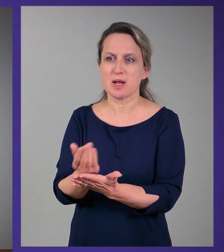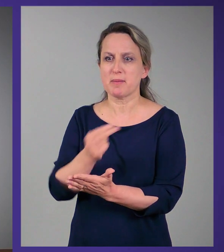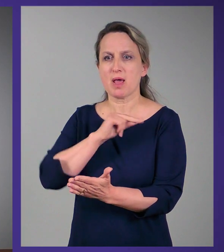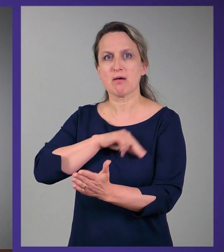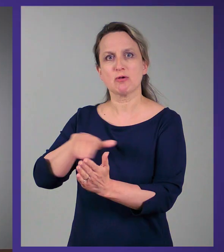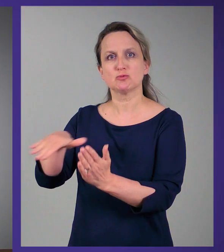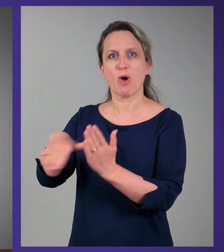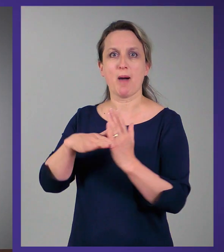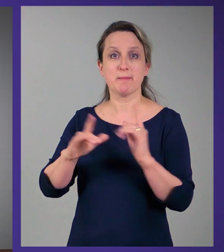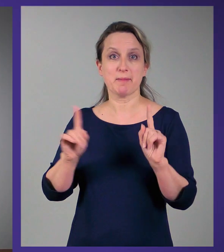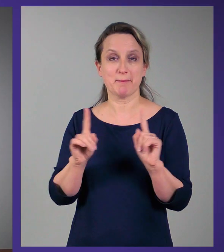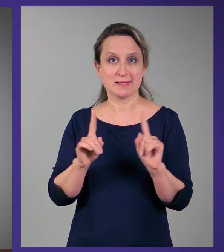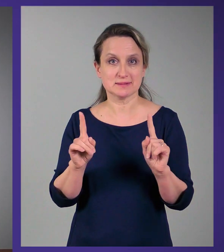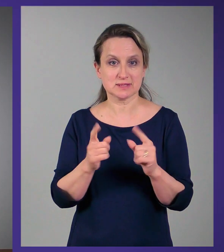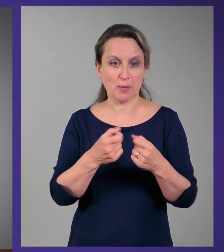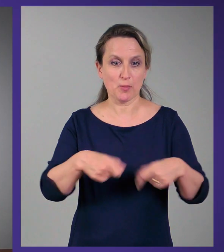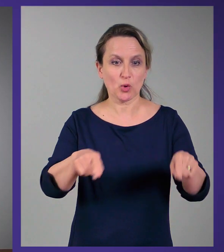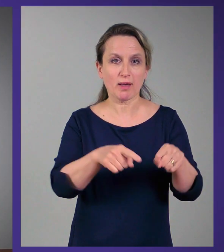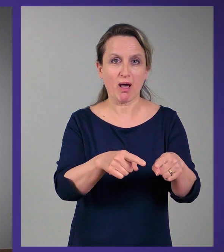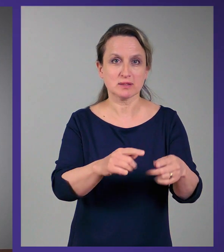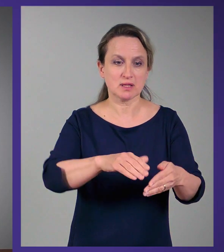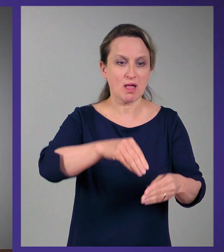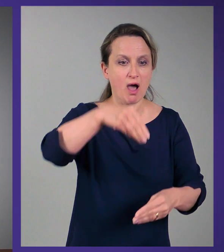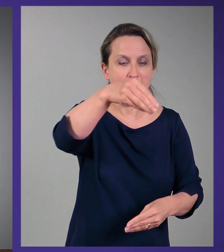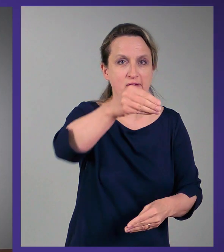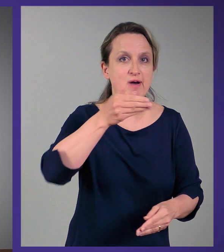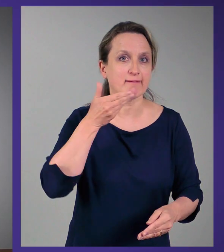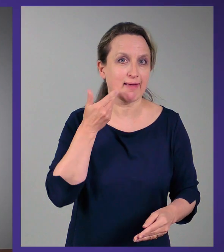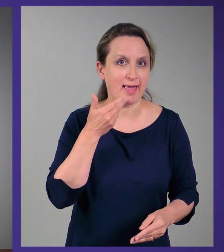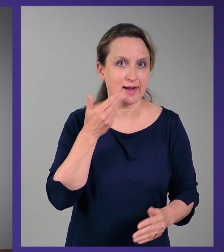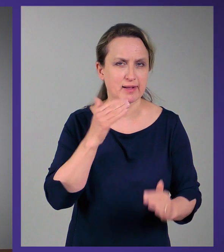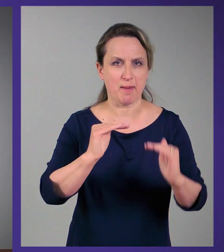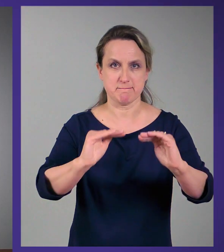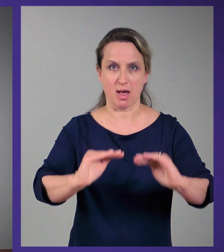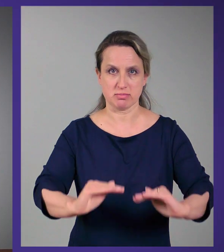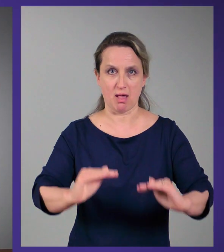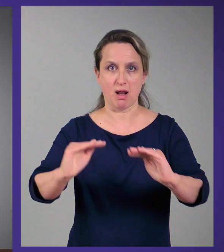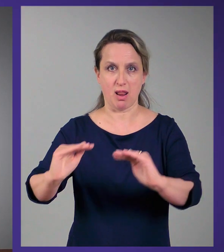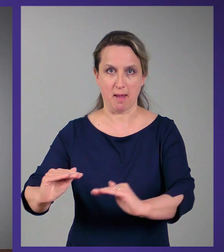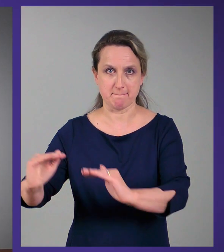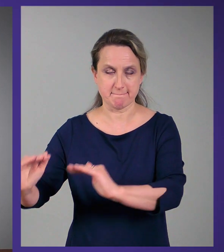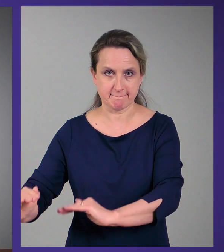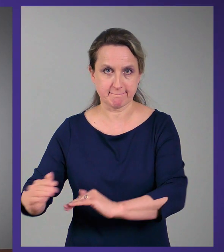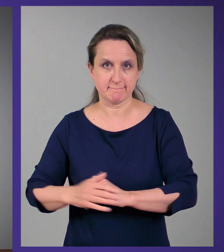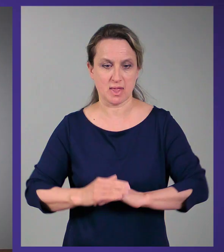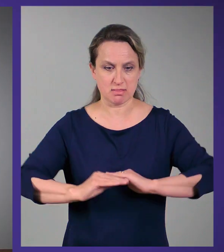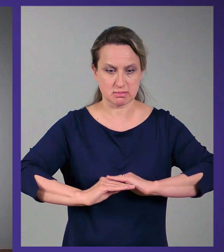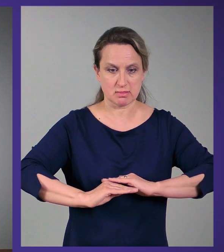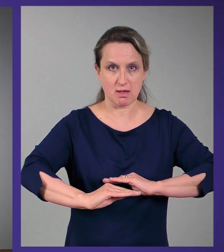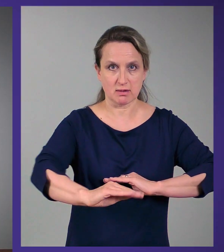kui prügikastid on kergelt avatavad, madalamal kõrgusel, tasase pinnakattega